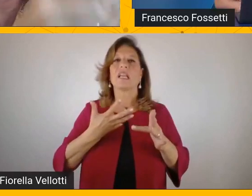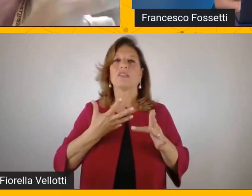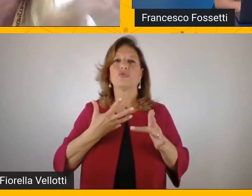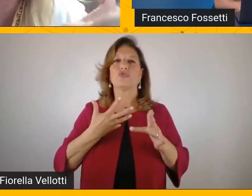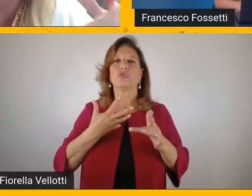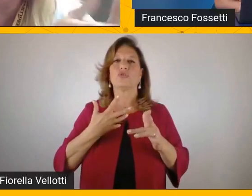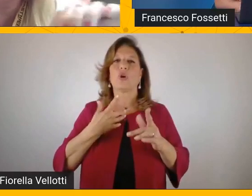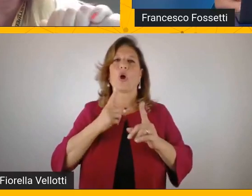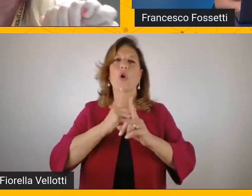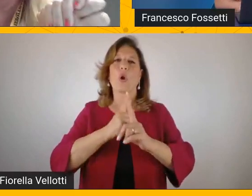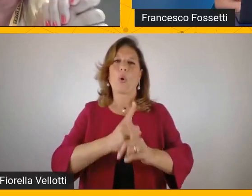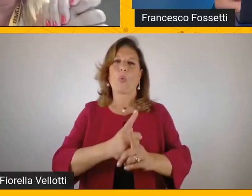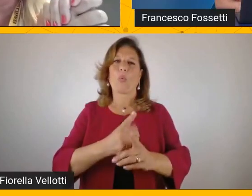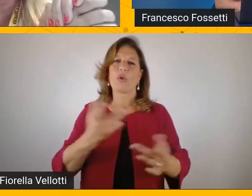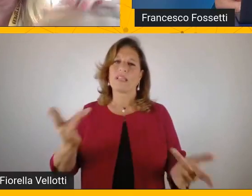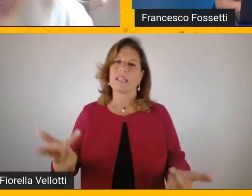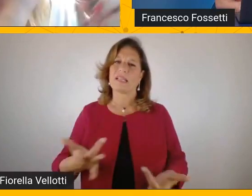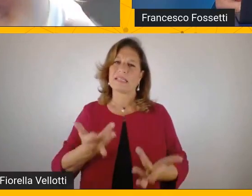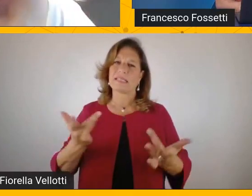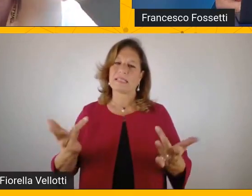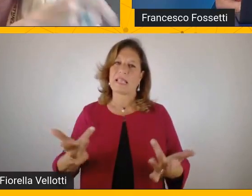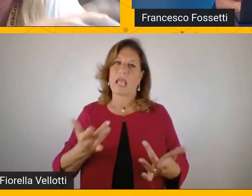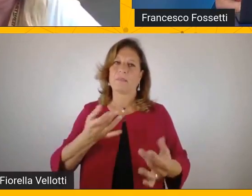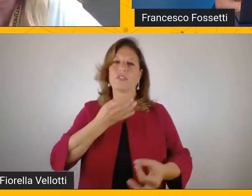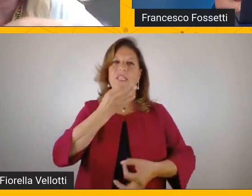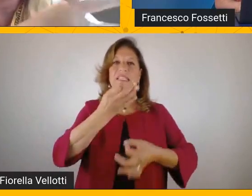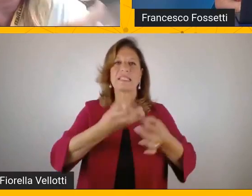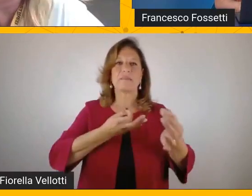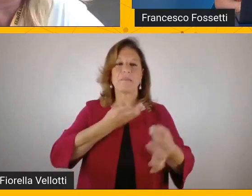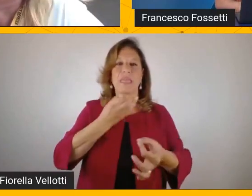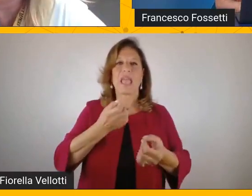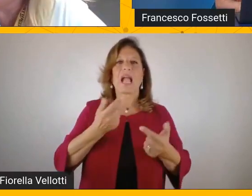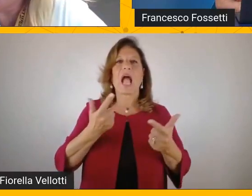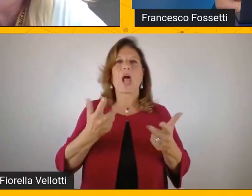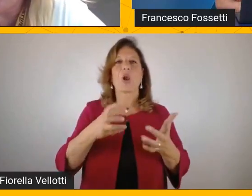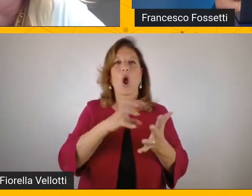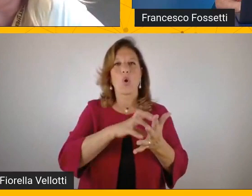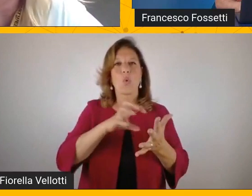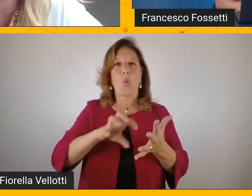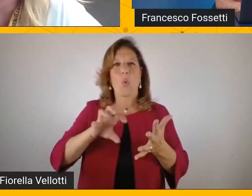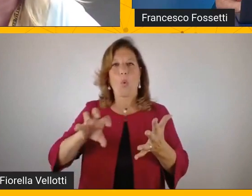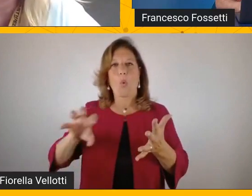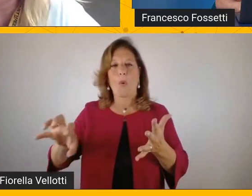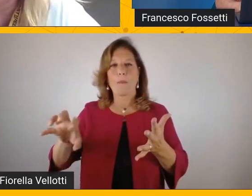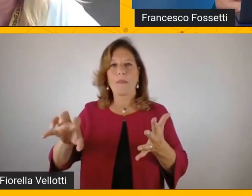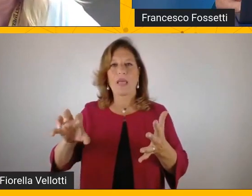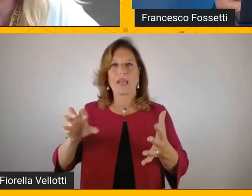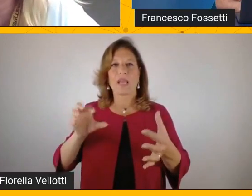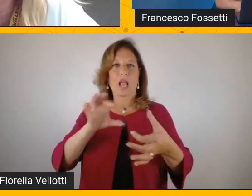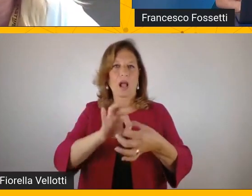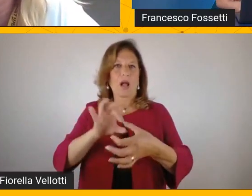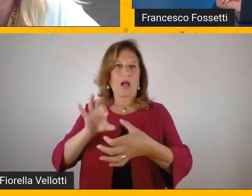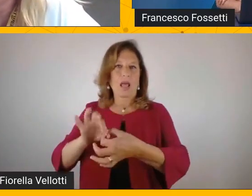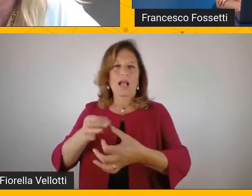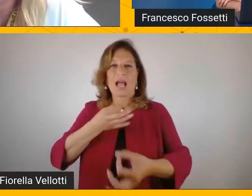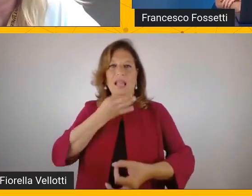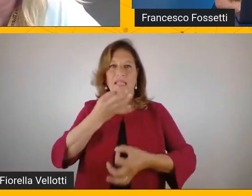anche delle guide molto molto semplici ti spiegano i vari numerini a che cosa